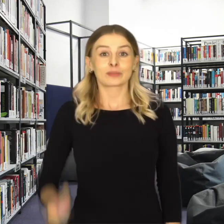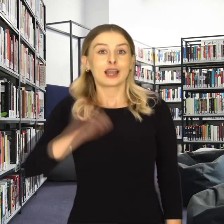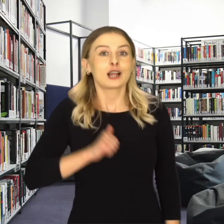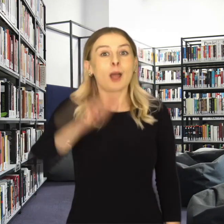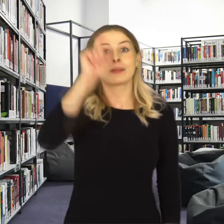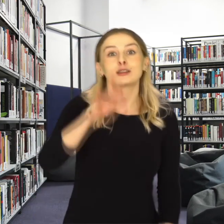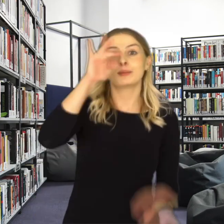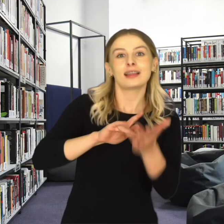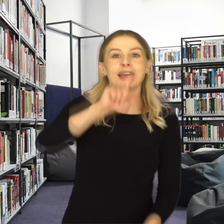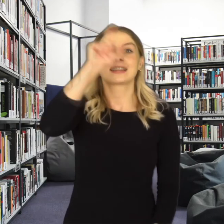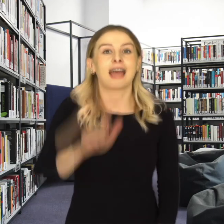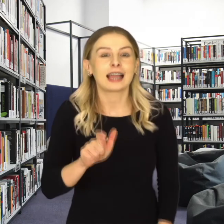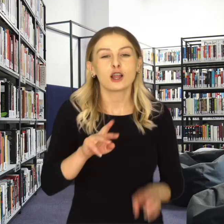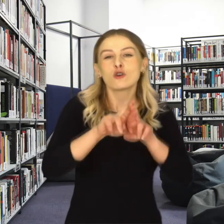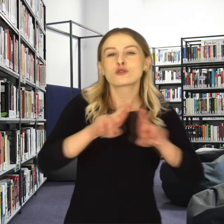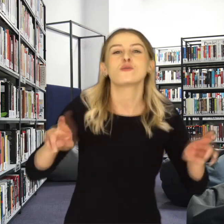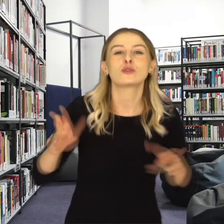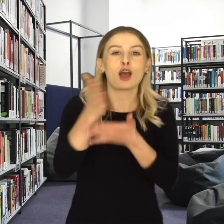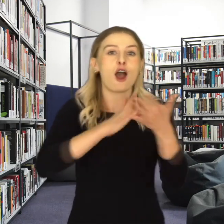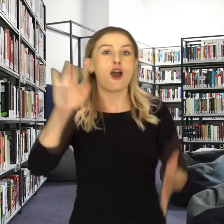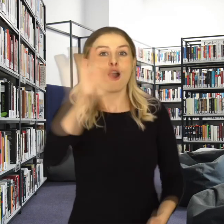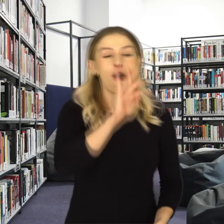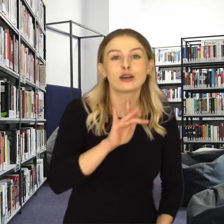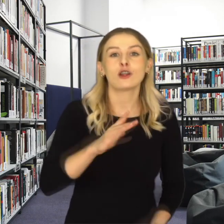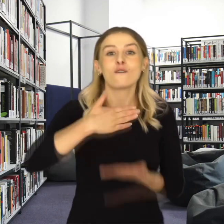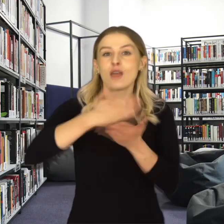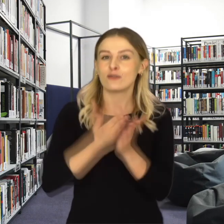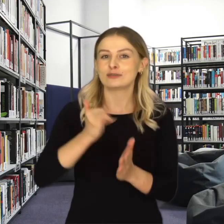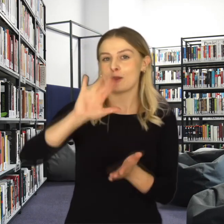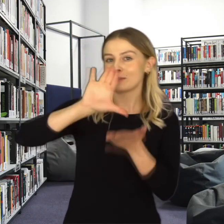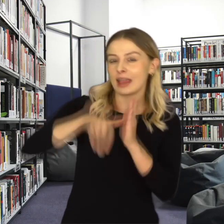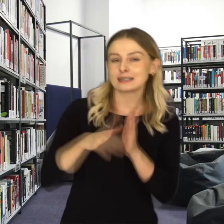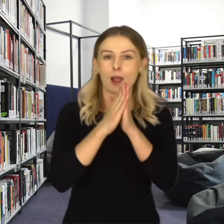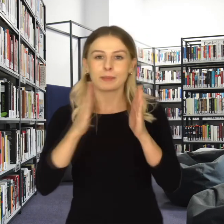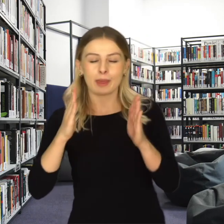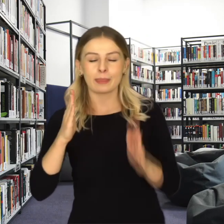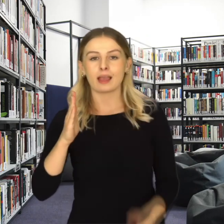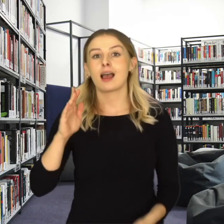Czekamy na Ciebie w filiach Wojewódzkiej i Miejskiej Biblioteki w Gdańsku,